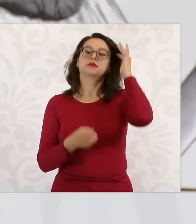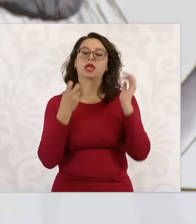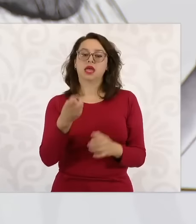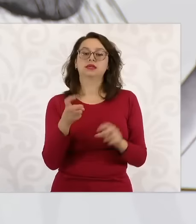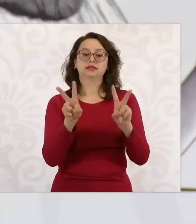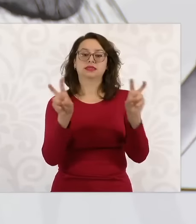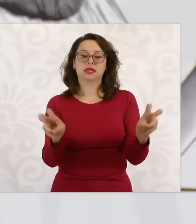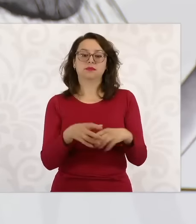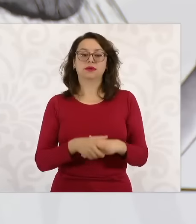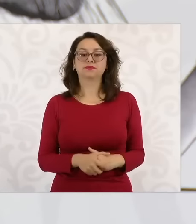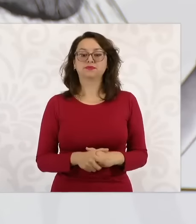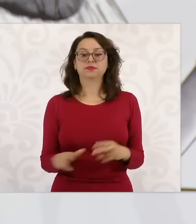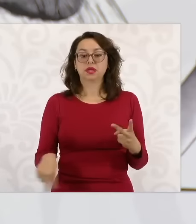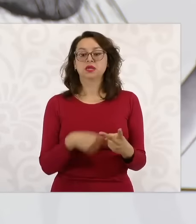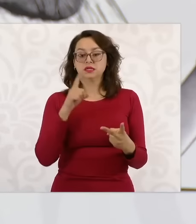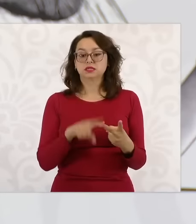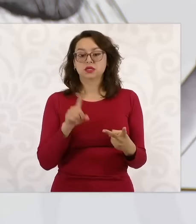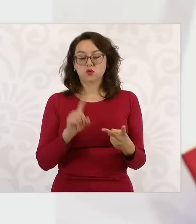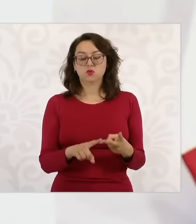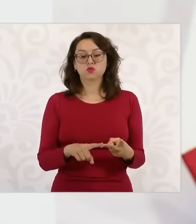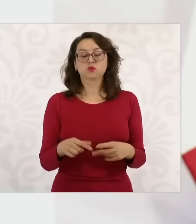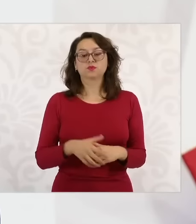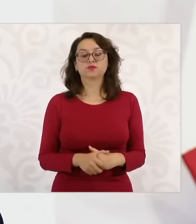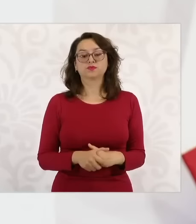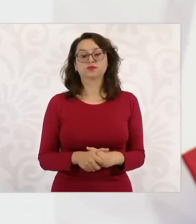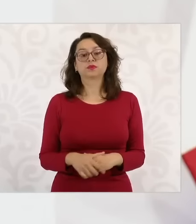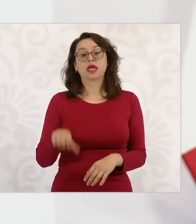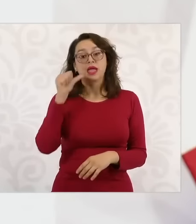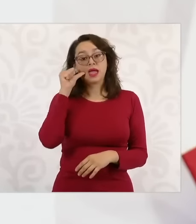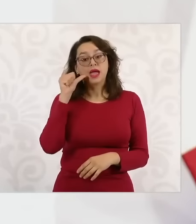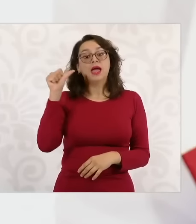Lo segundo, me adelanto, el día de ayer el secretario del departamento de transporte